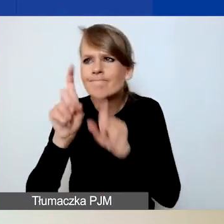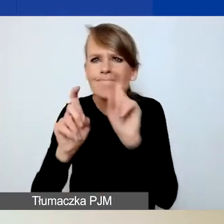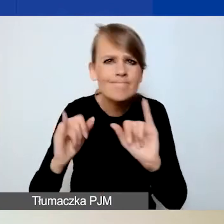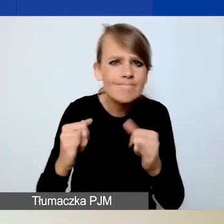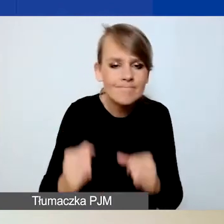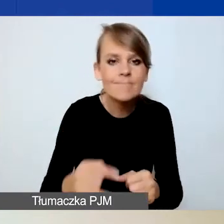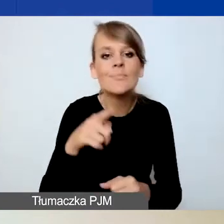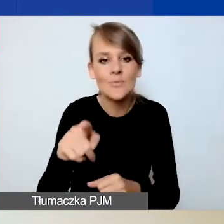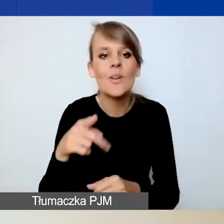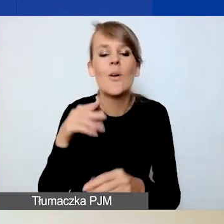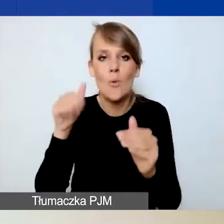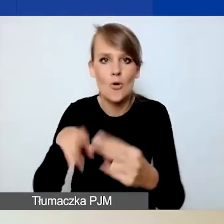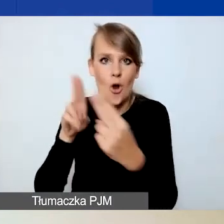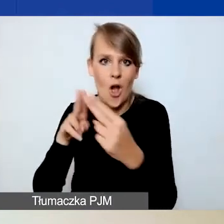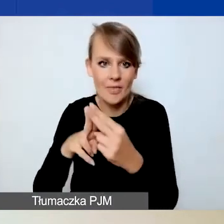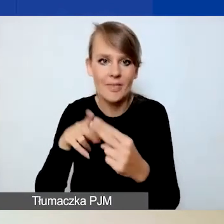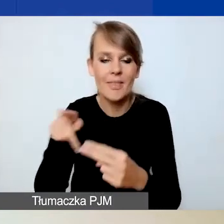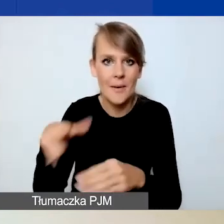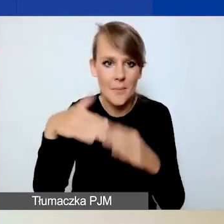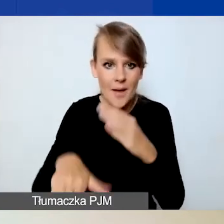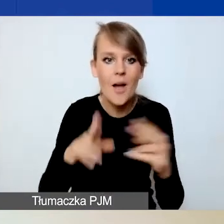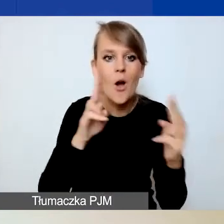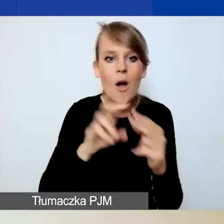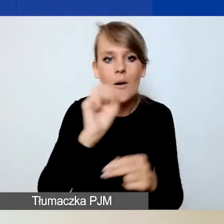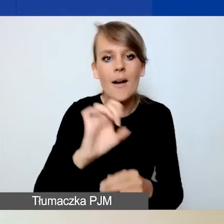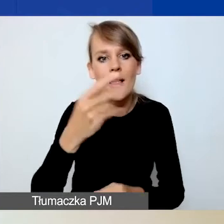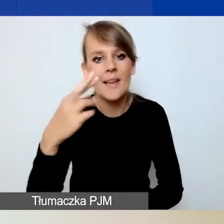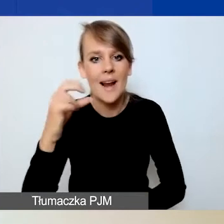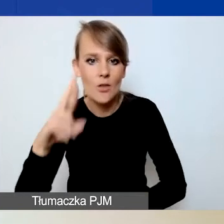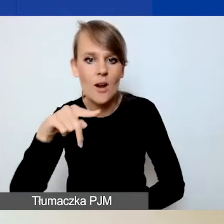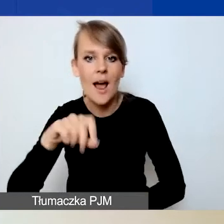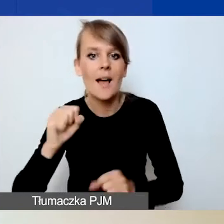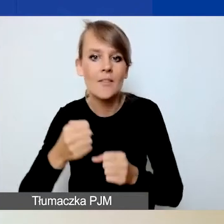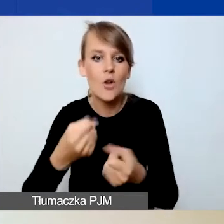kontakt@generator.aktywniobywatele -regionalny.org.pl.